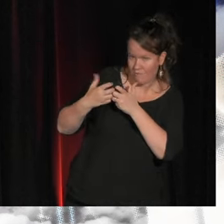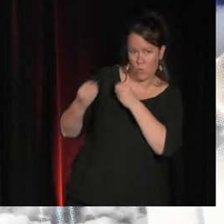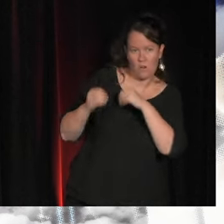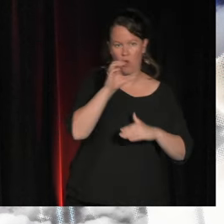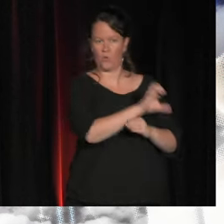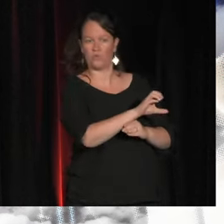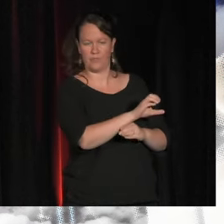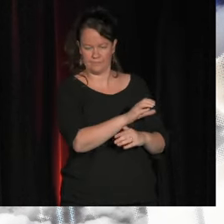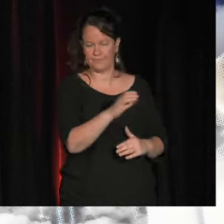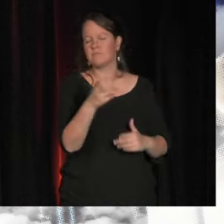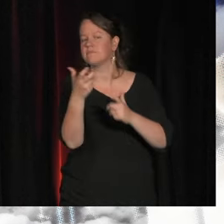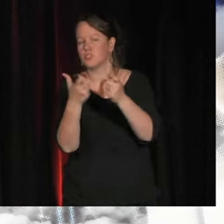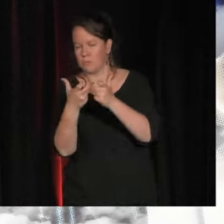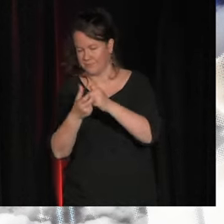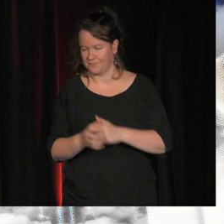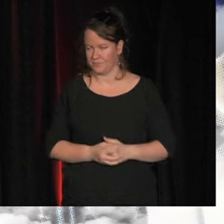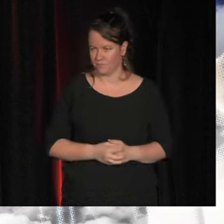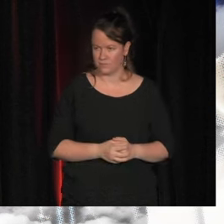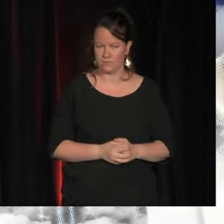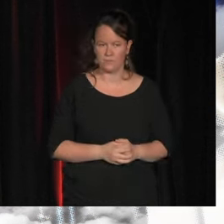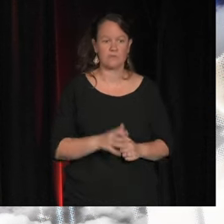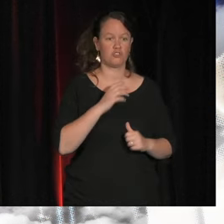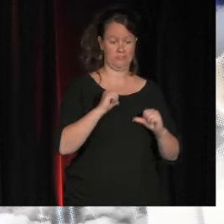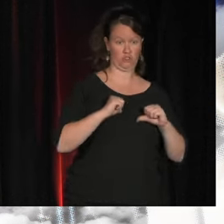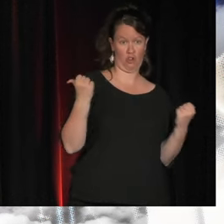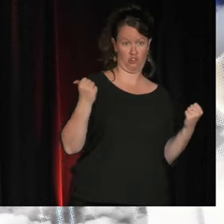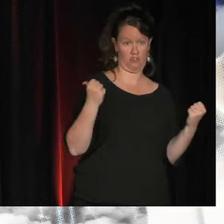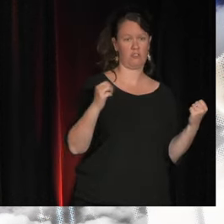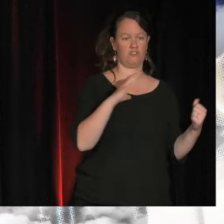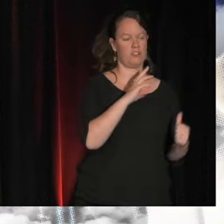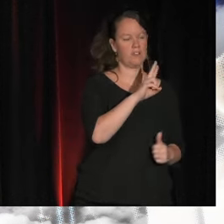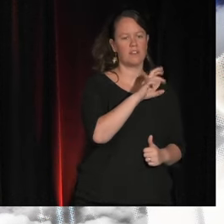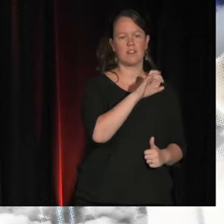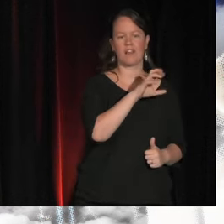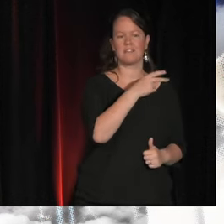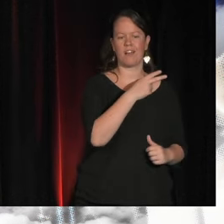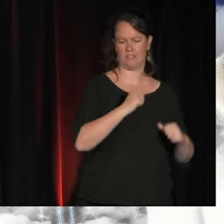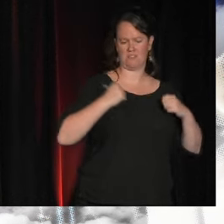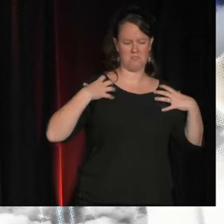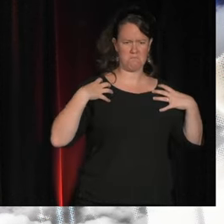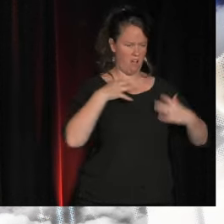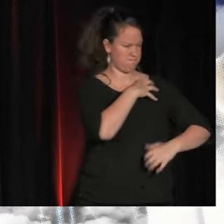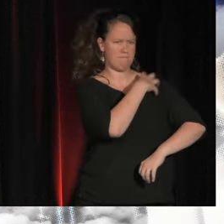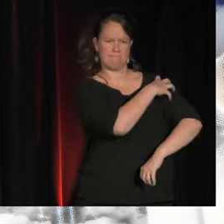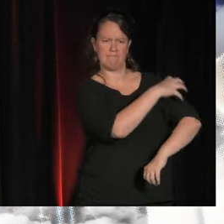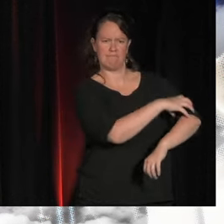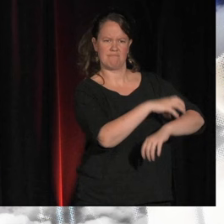Je vais donner des exemples concrets. Par exemple, parmi les tanks, il y avait Reinhardt, qui est un mec en armure assez balourd, avec un énorme marteau et un gros